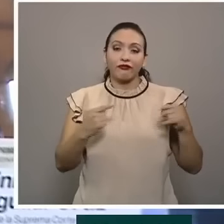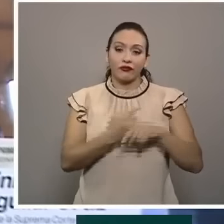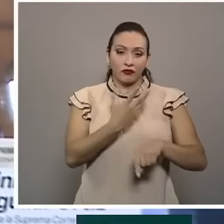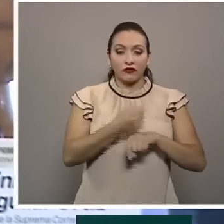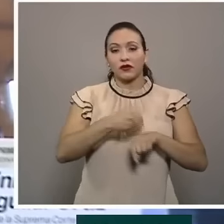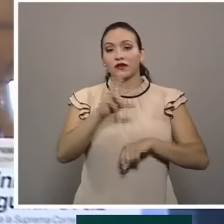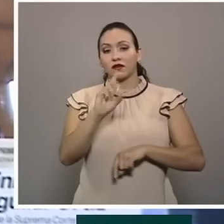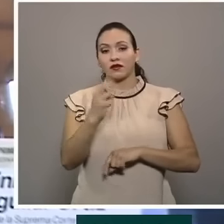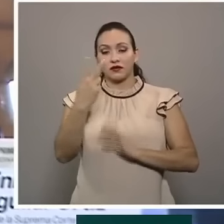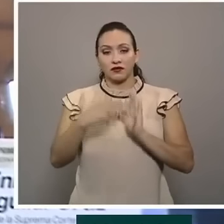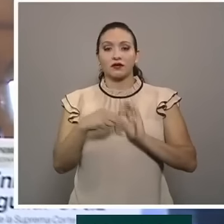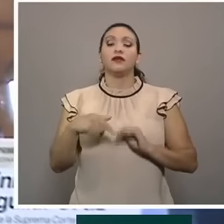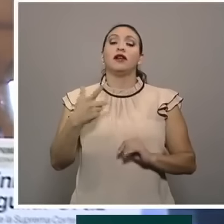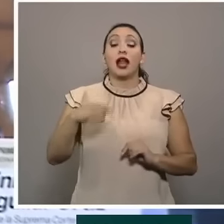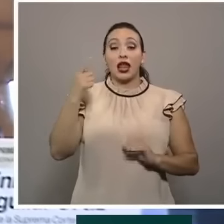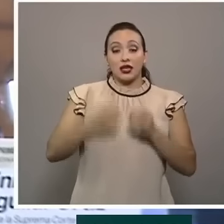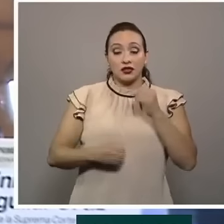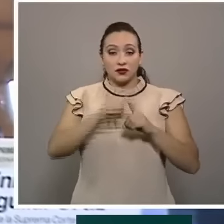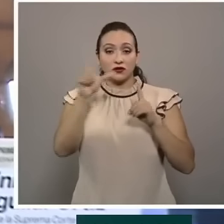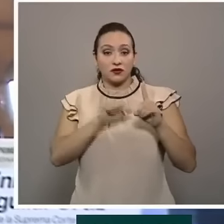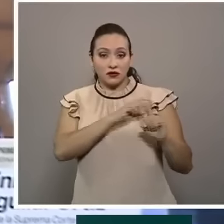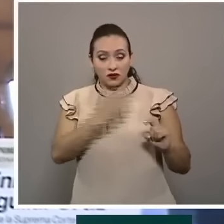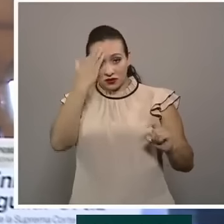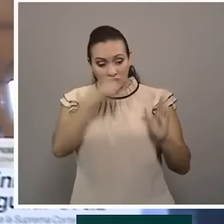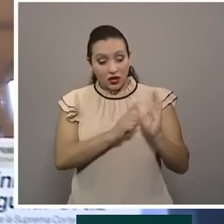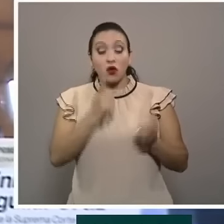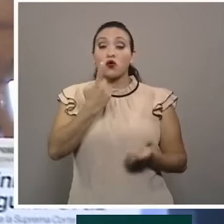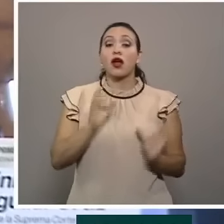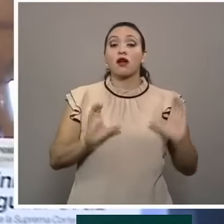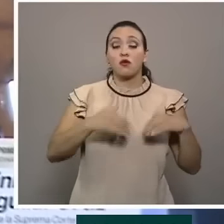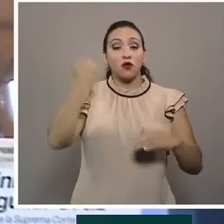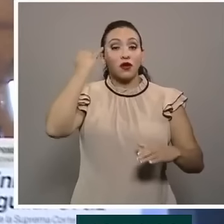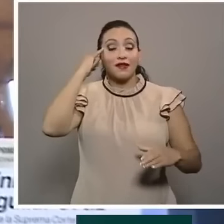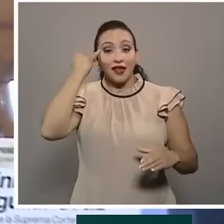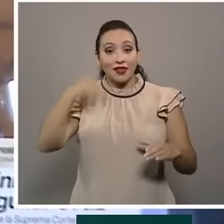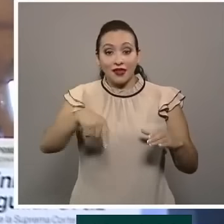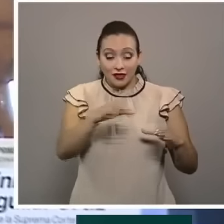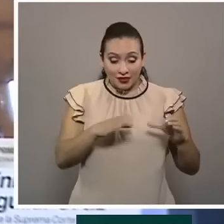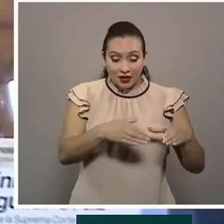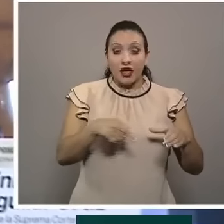la Suprema Corte reconoció que una comunidad indígena podía ejercer su derecho al autogobierno